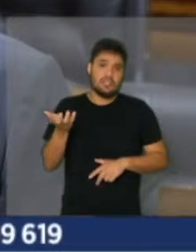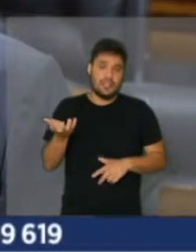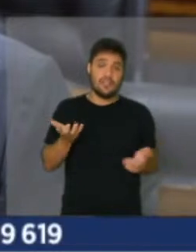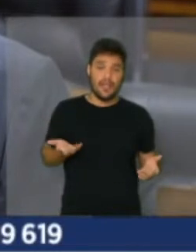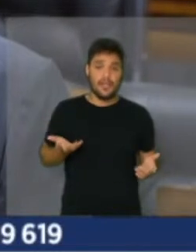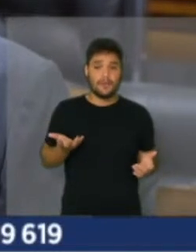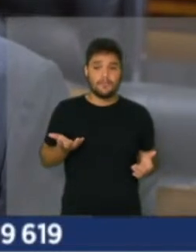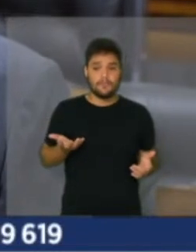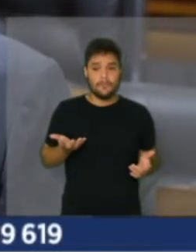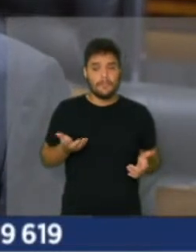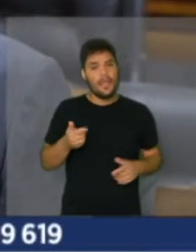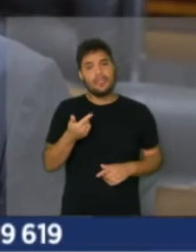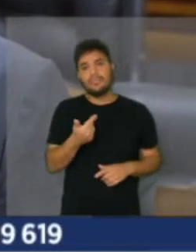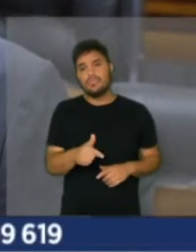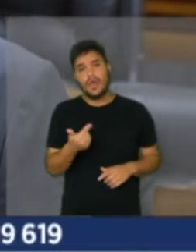POR... POR PARTE DE QUALQUER